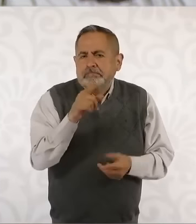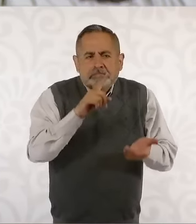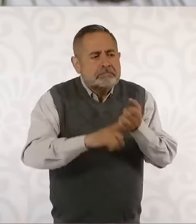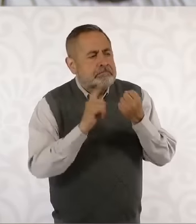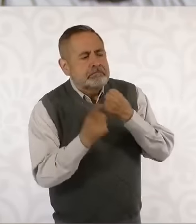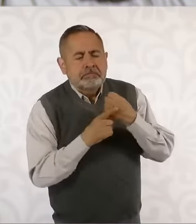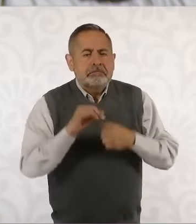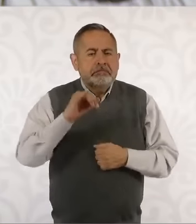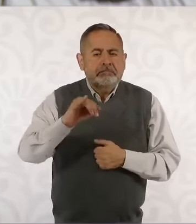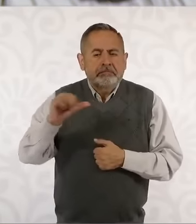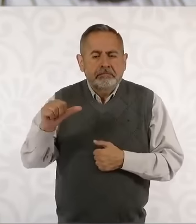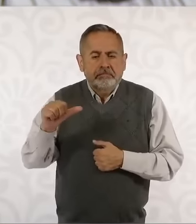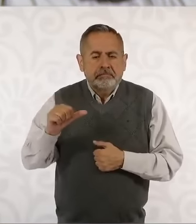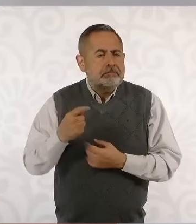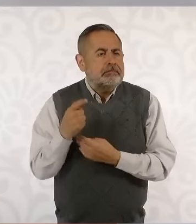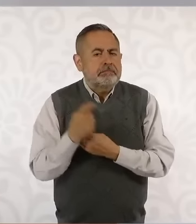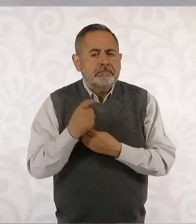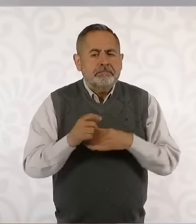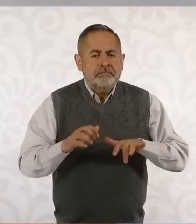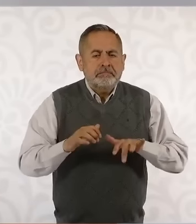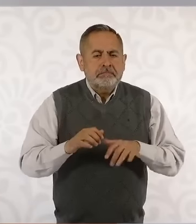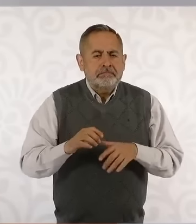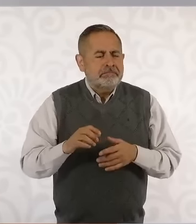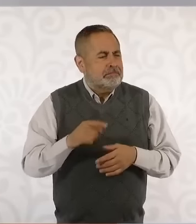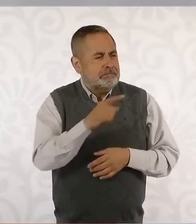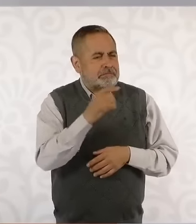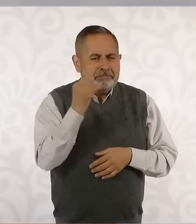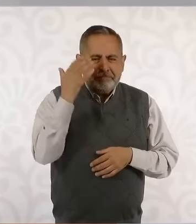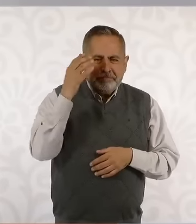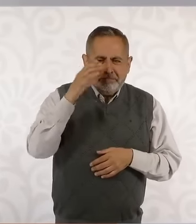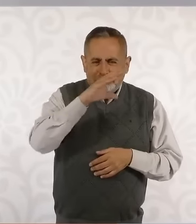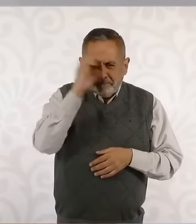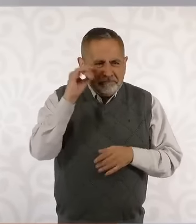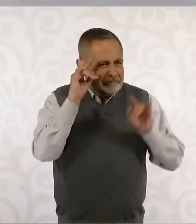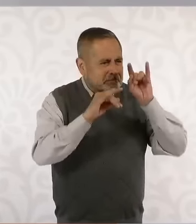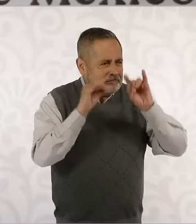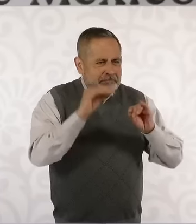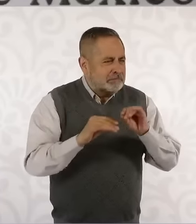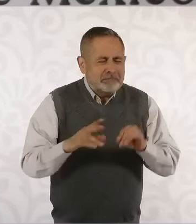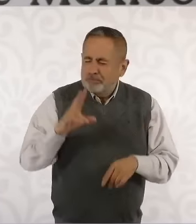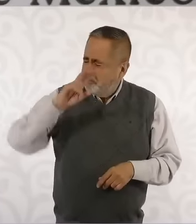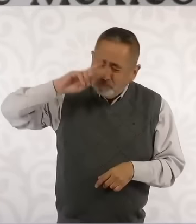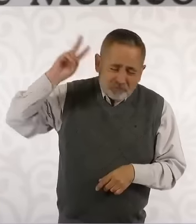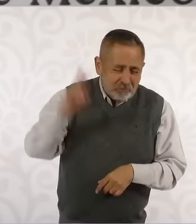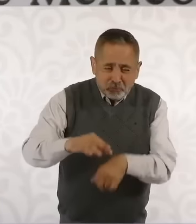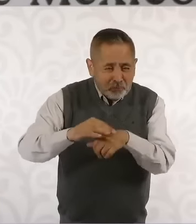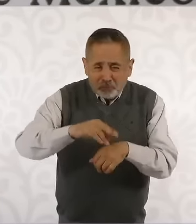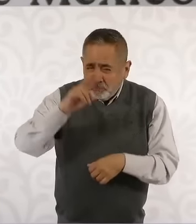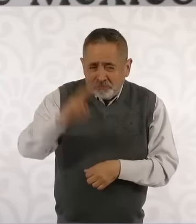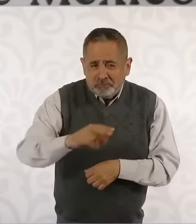eh puros eh imágenes, videos que están construidos en inteligencia artificial, que hoy es muy fácil,